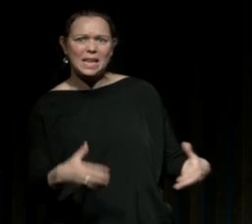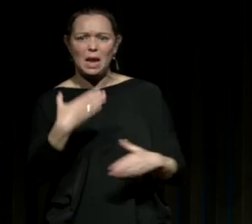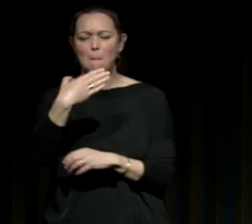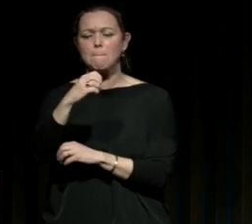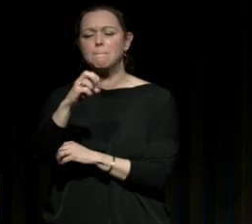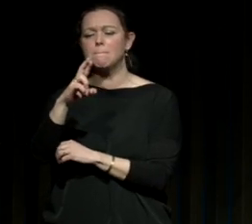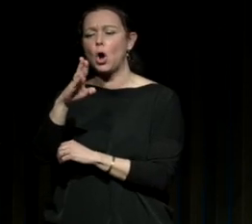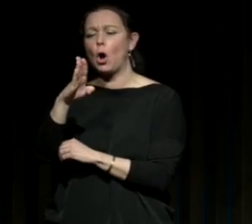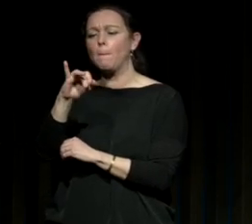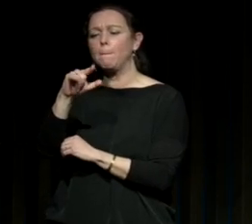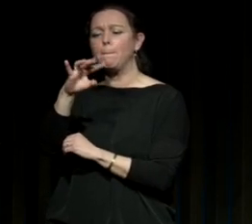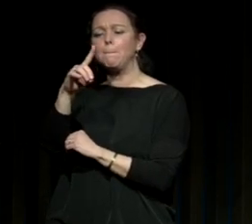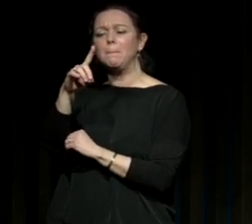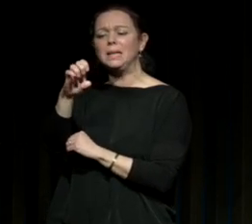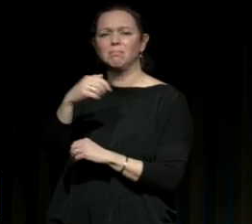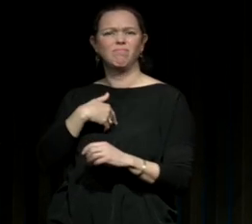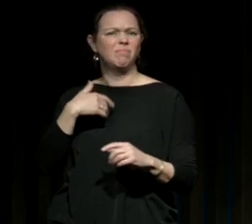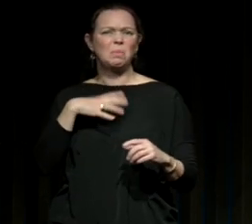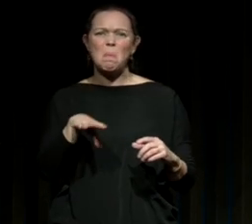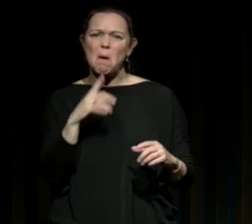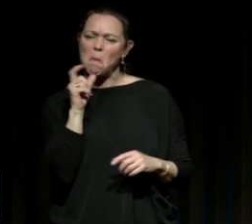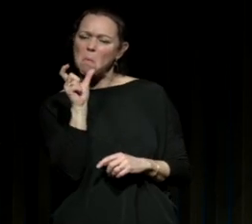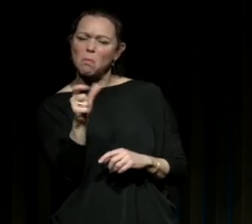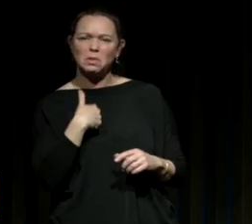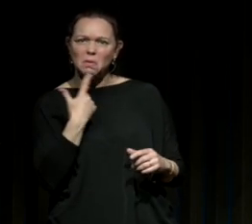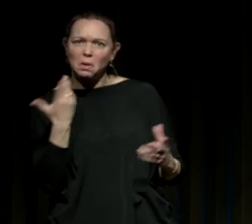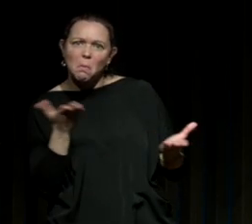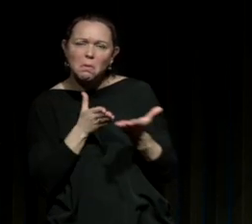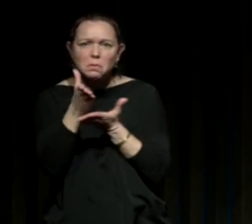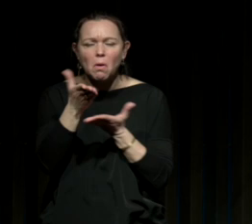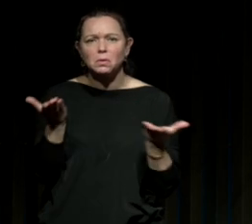parce que finalement on sait pas très bien ce que ça veut dire souvent quand on n'est pas dans le